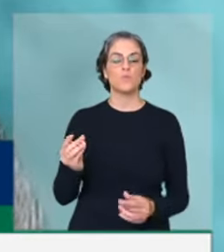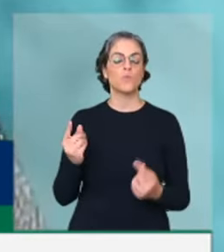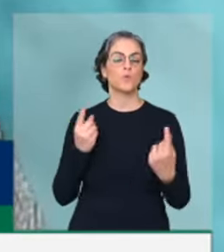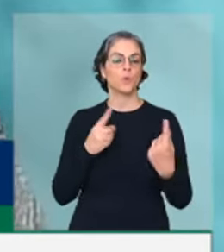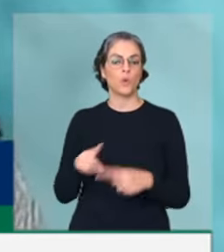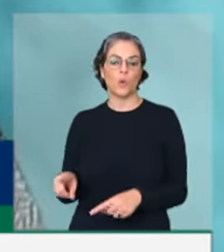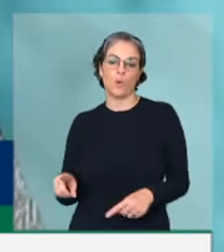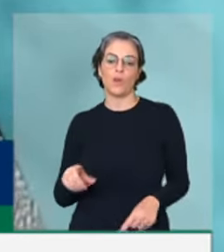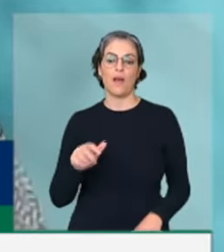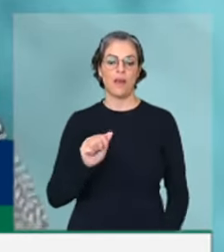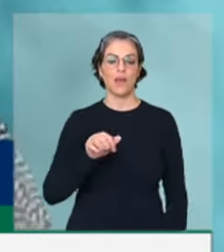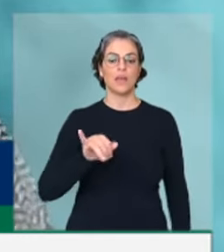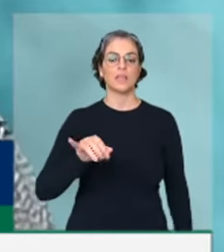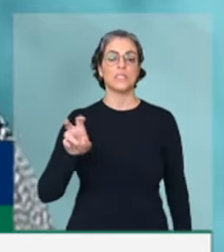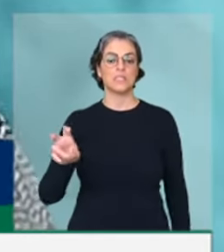BAIXADO NO BRASIL EM 1971, E